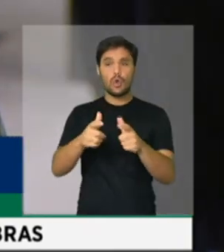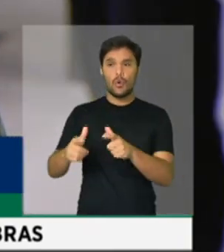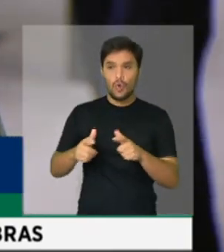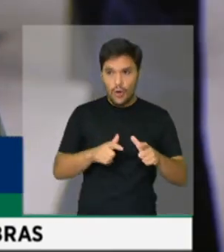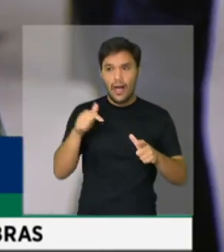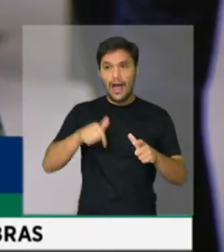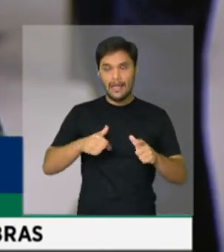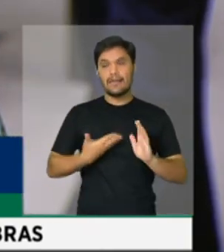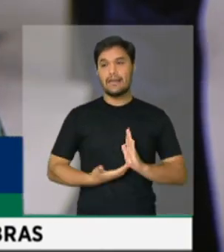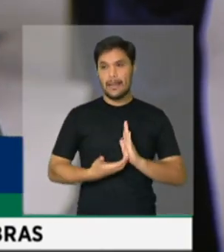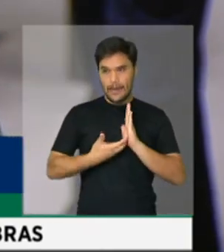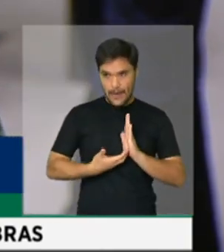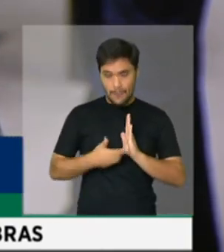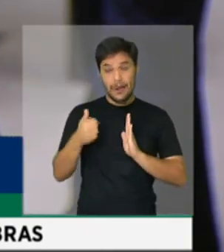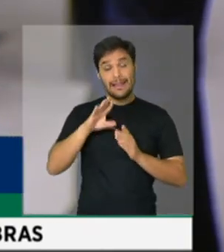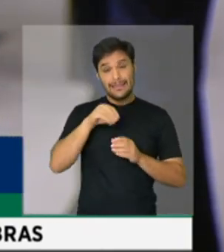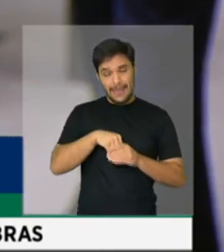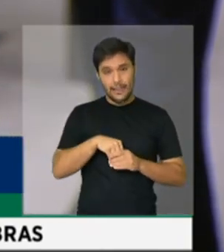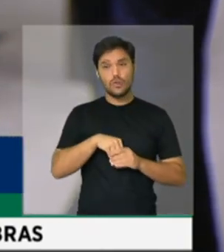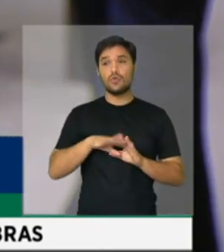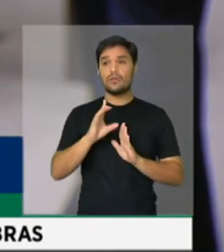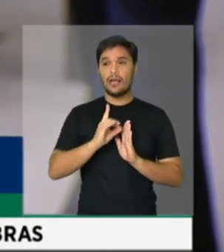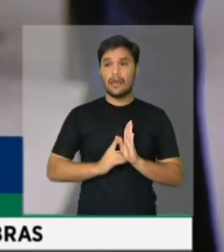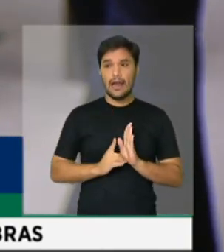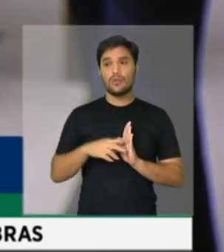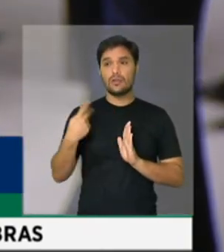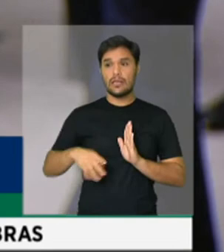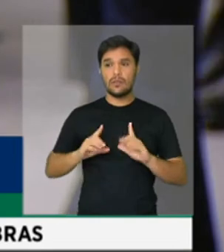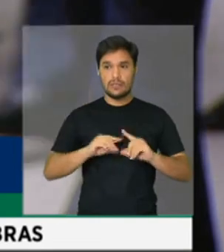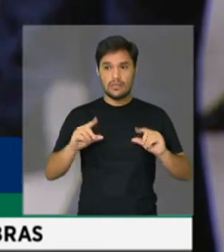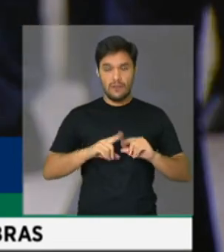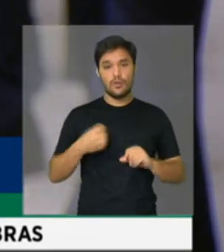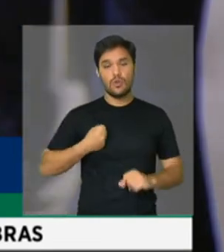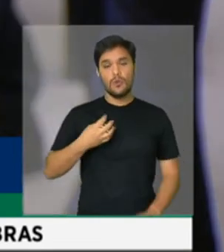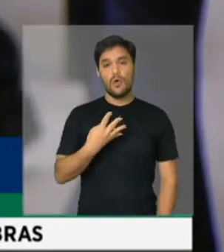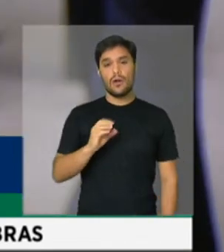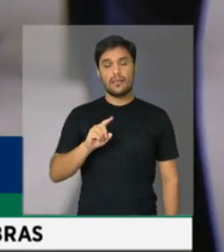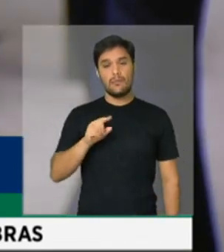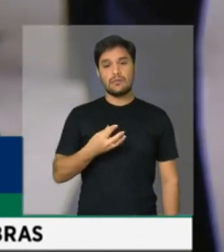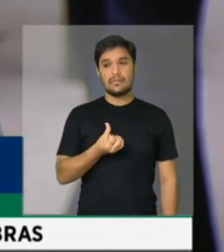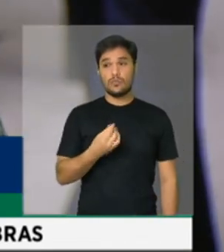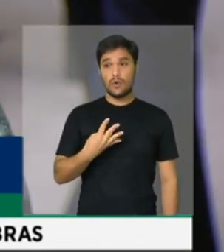O ARTIGO 3 DA PORTARIA 107 DE 20 DE ABRIL DE 2020, PRESIDENTE, QUE FICA DETERMINADA A OBRIGATORIEDADE DE UTILIZAÇÃO DE MÁSCARA DE PROTEÇÃO FACIAL A PARTIR DE